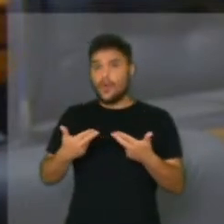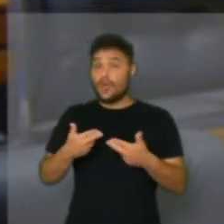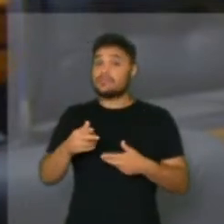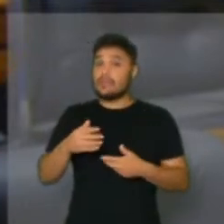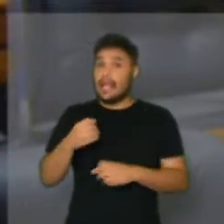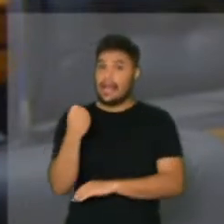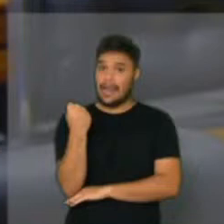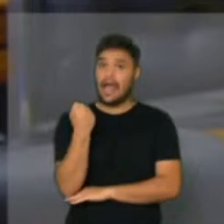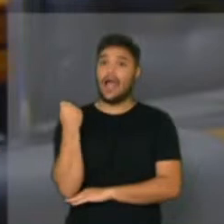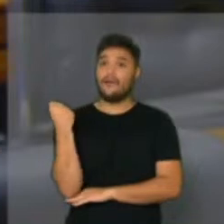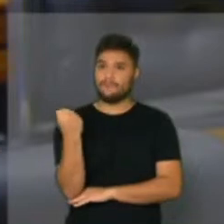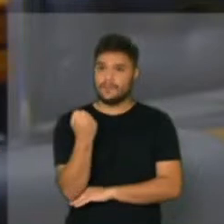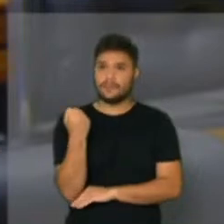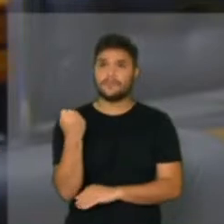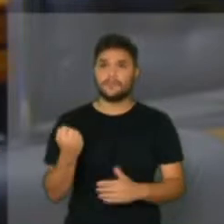ELE É O MAIOR RESPONSÁVEL PELA POLÍTICA ECONÔMICA DO